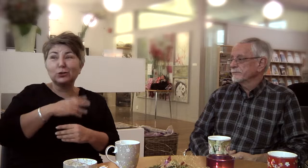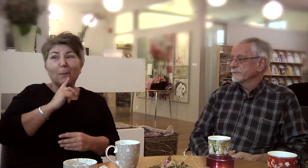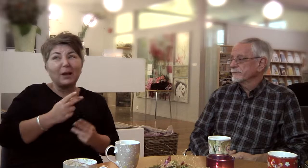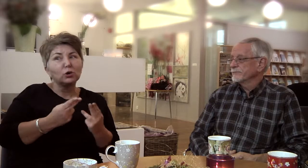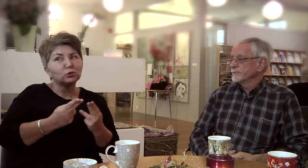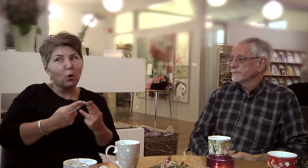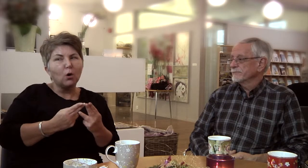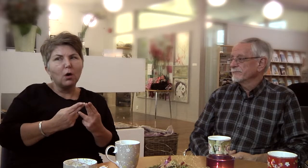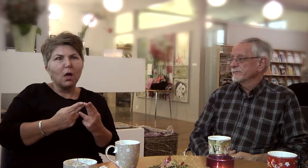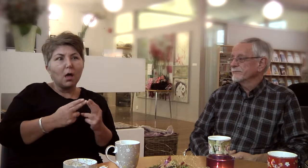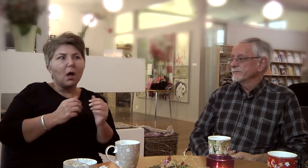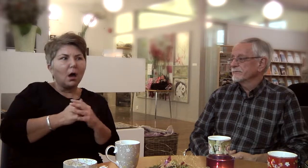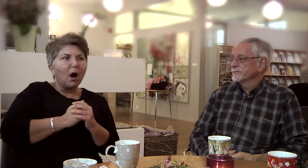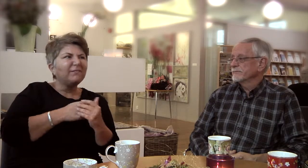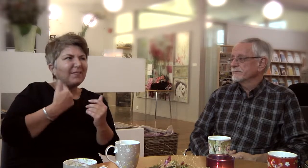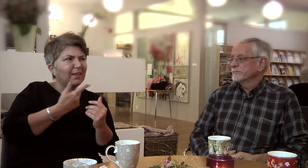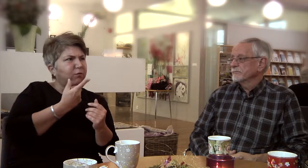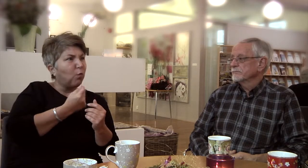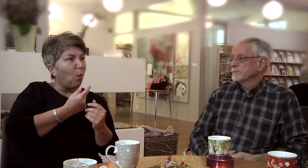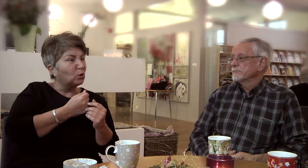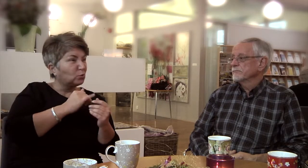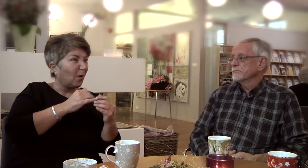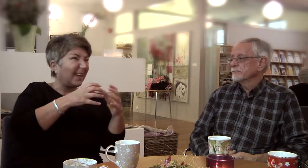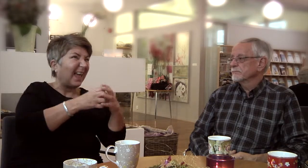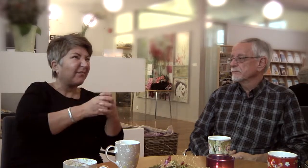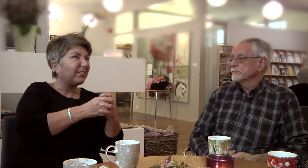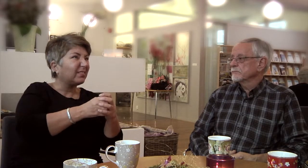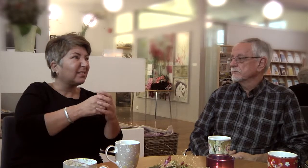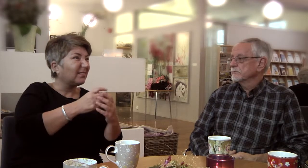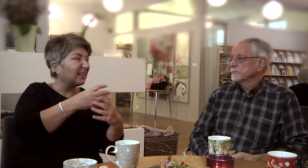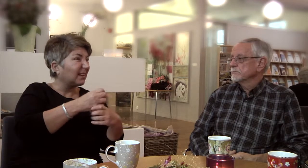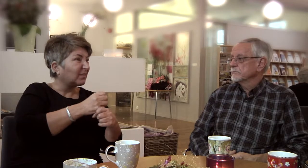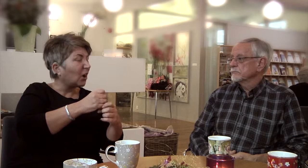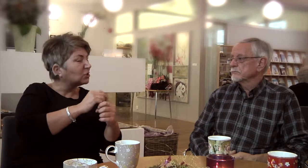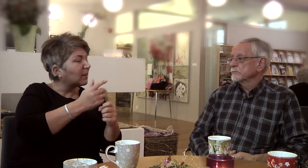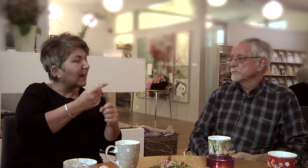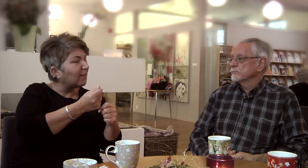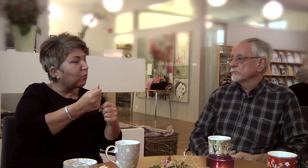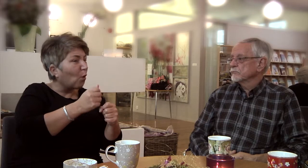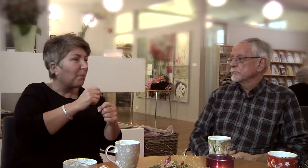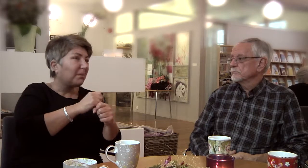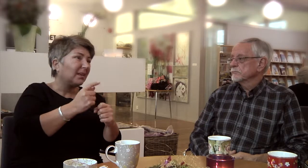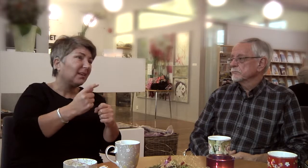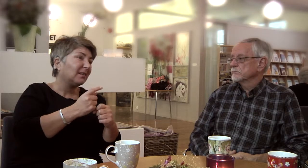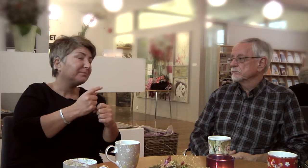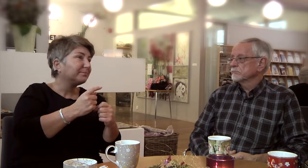Døve kan jo ha andre sykdommer også. Vi er så få at kreft kanskje hadde vært litt smalt?